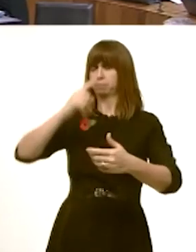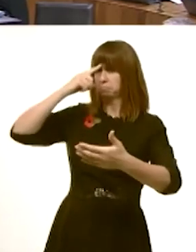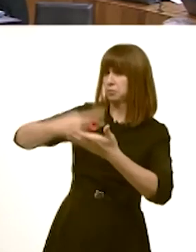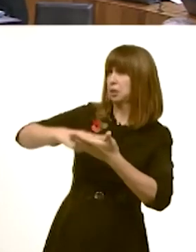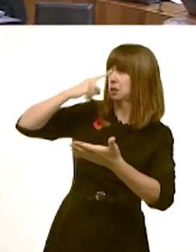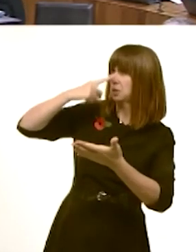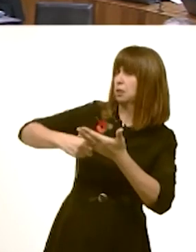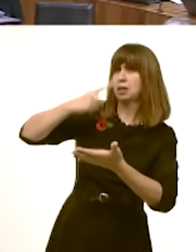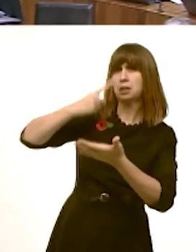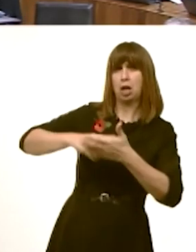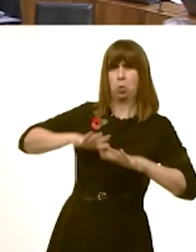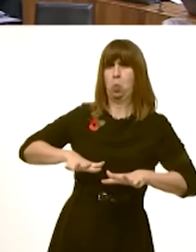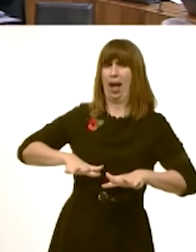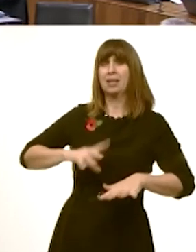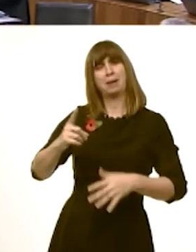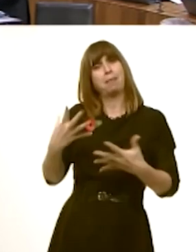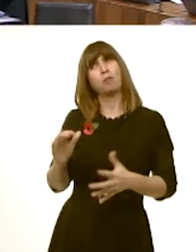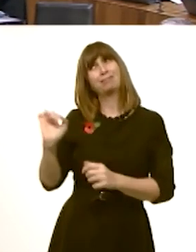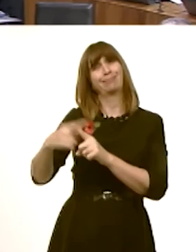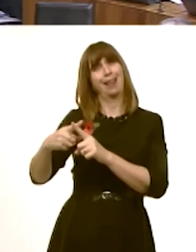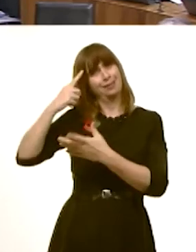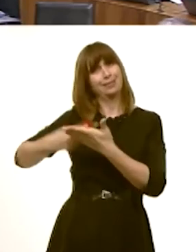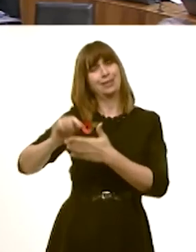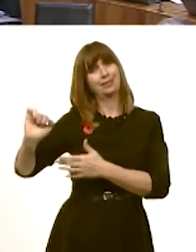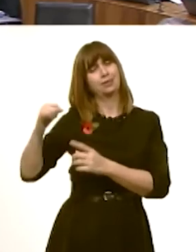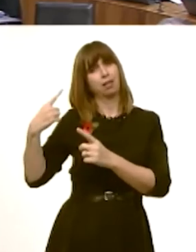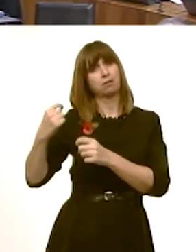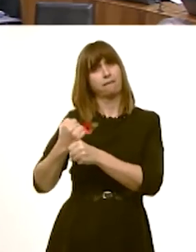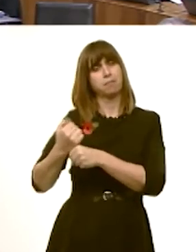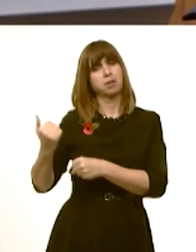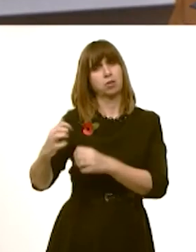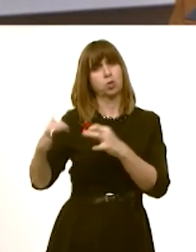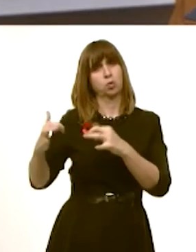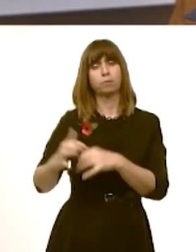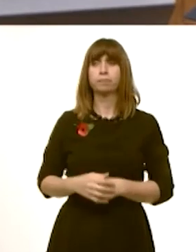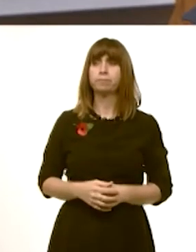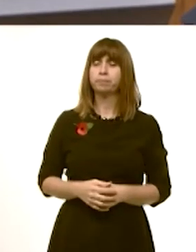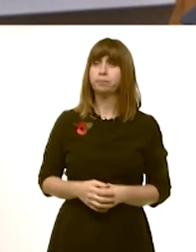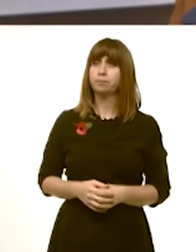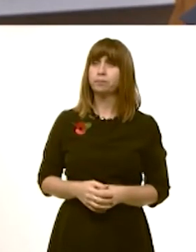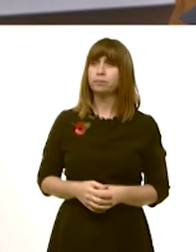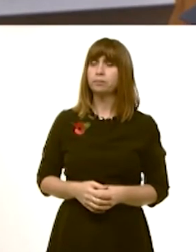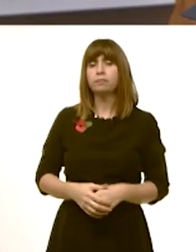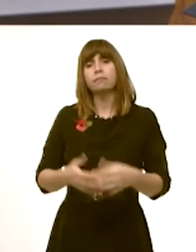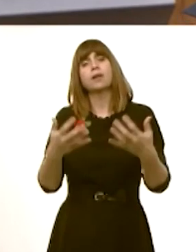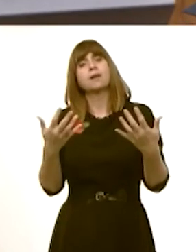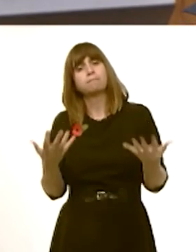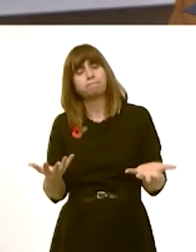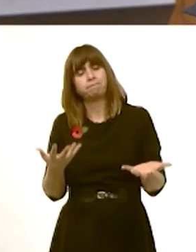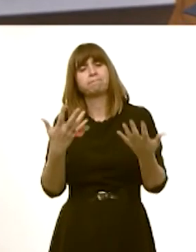isadeiledd rheilffyrdd? Achos, traír ydym yn cytuno mai yng Nghymru y dylaiír pwerau aír penderfyniadau fod, nid dynaír achos ar hyn o bryd.